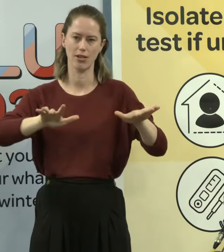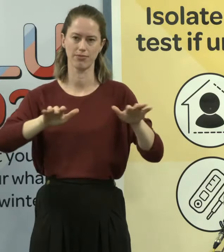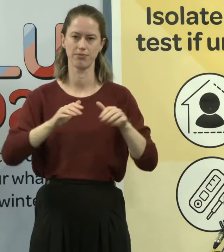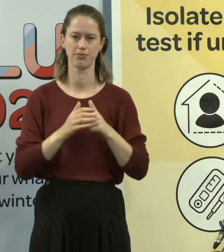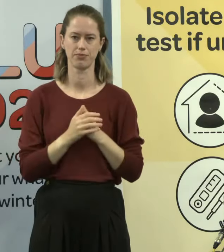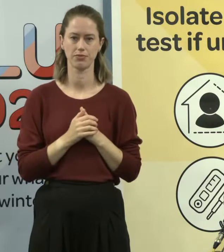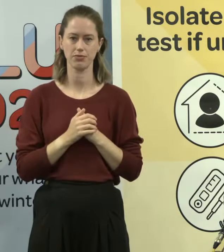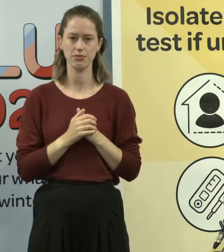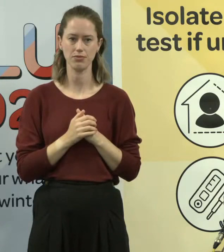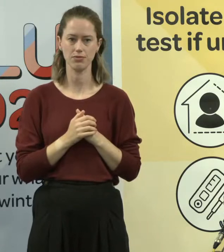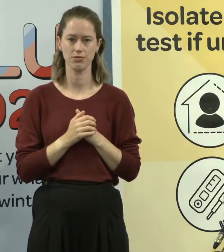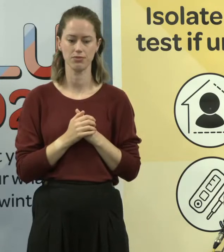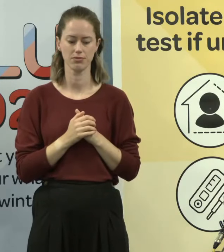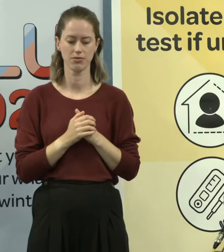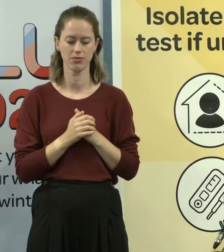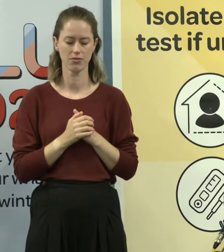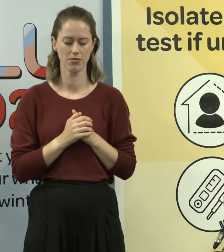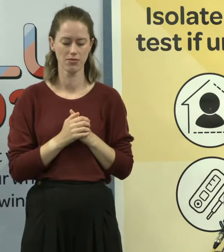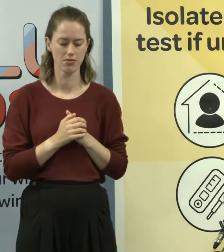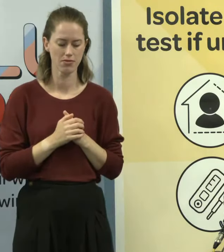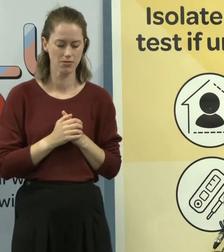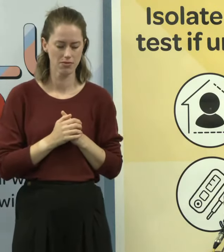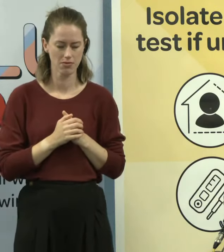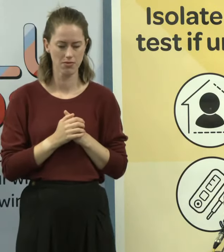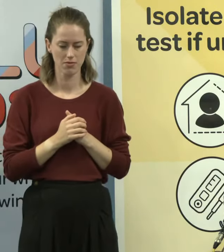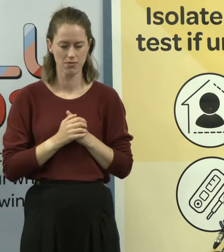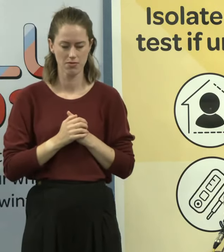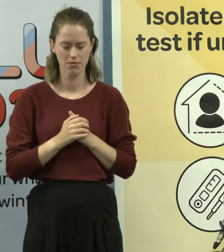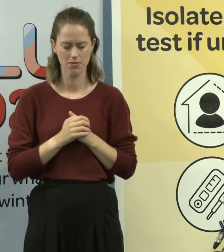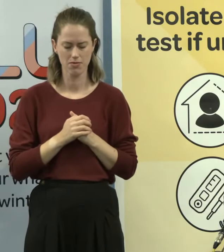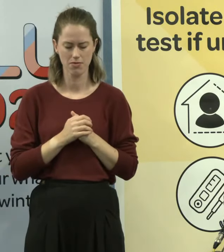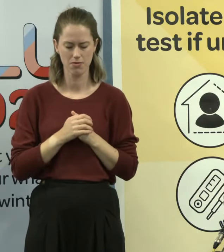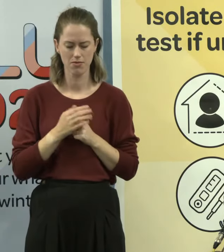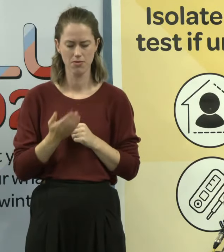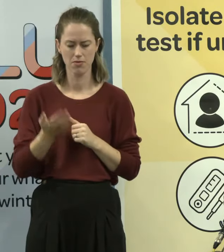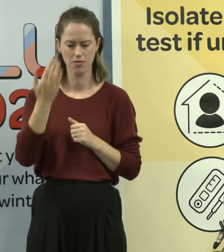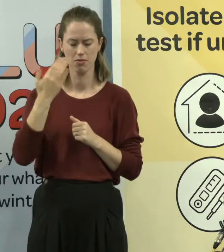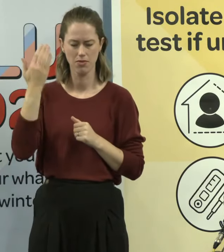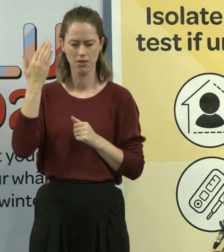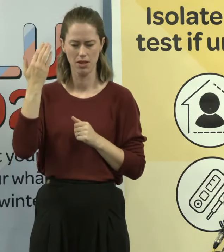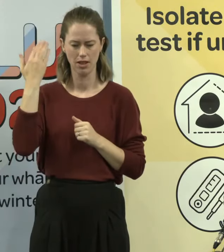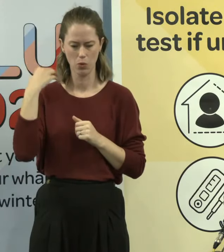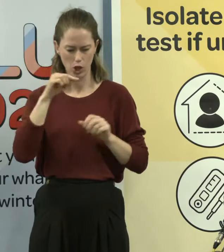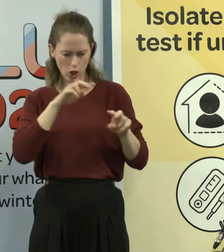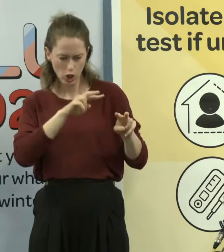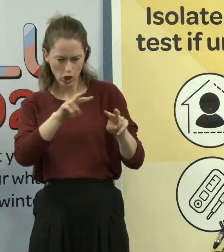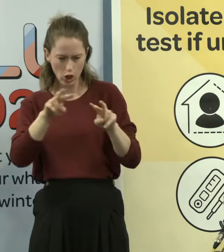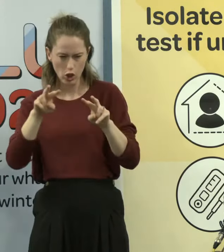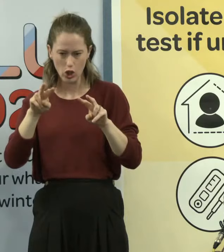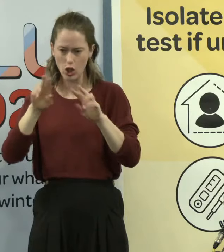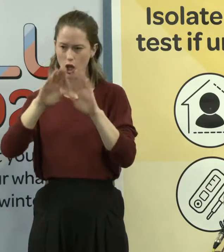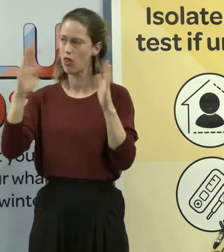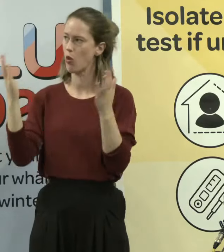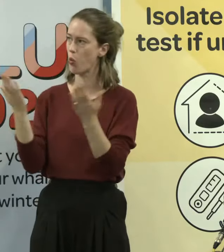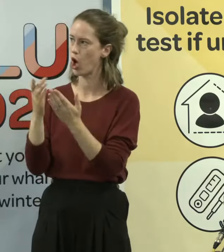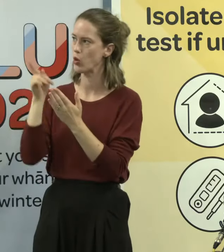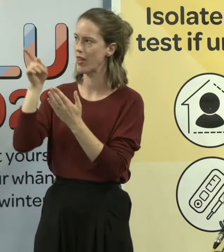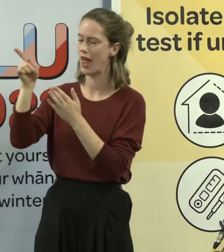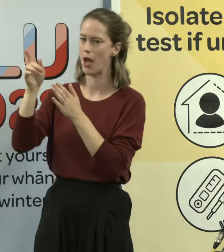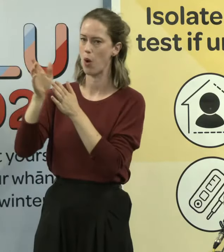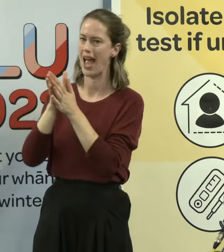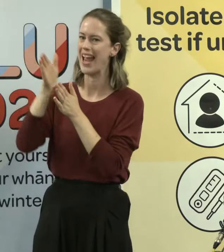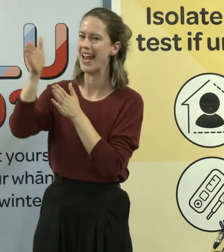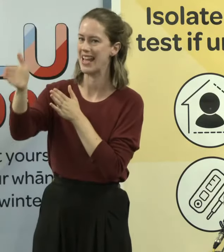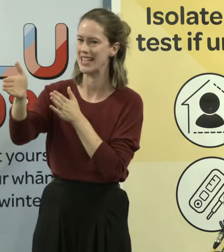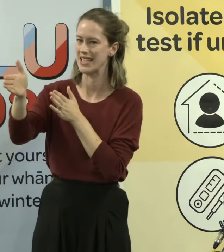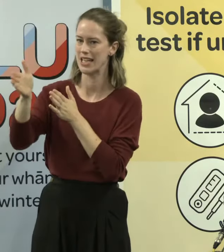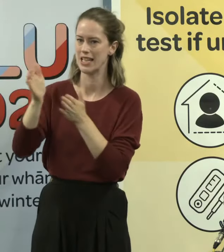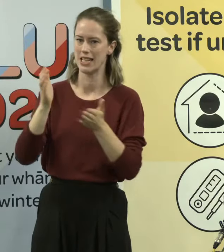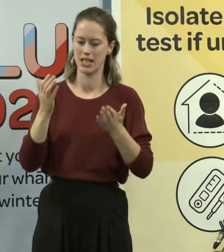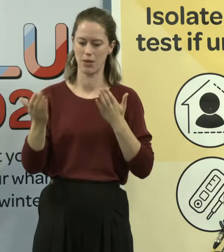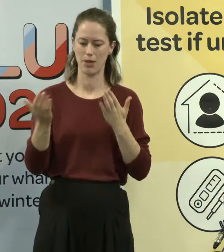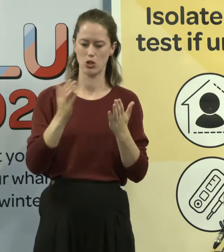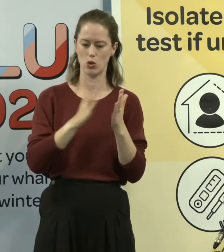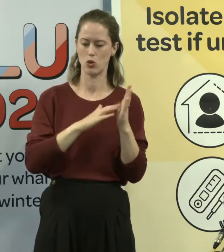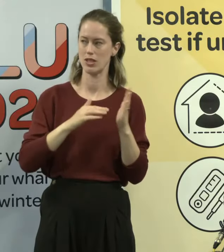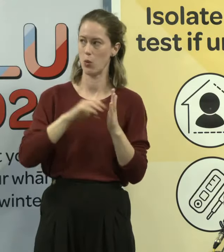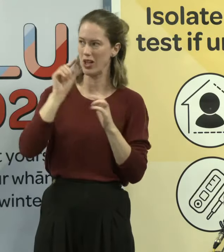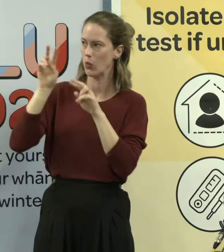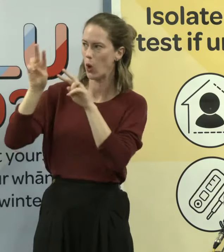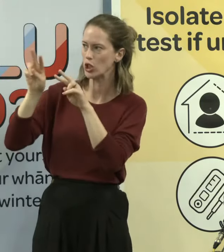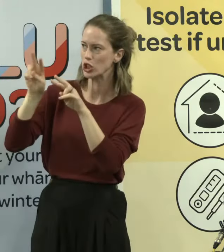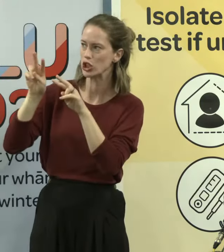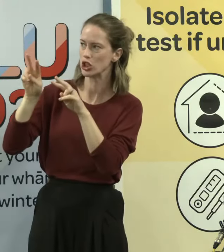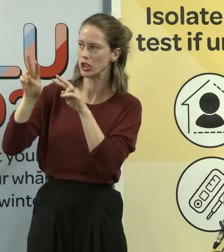i whai paanga ki runga to tatou